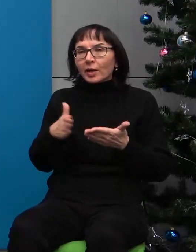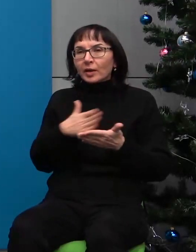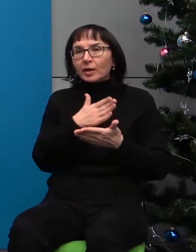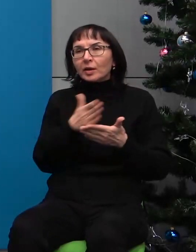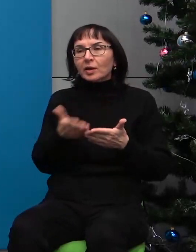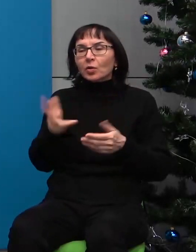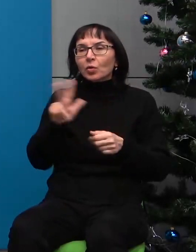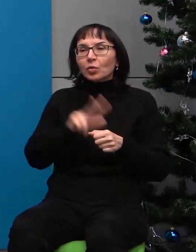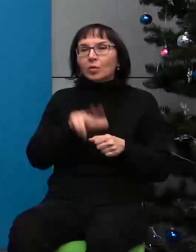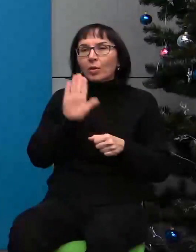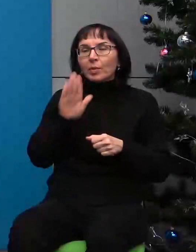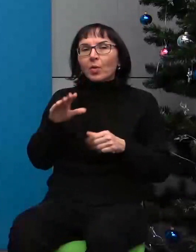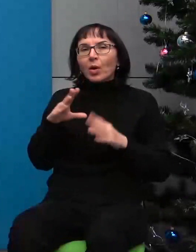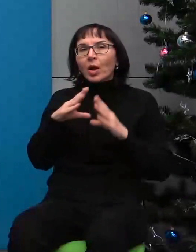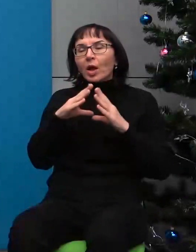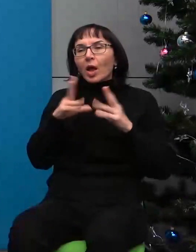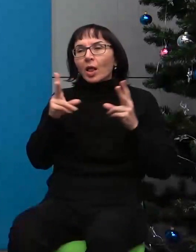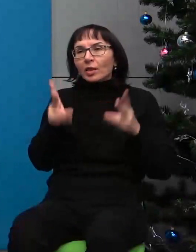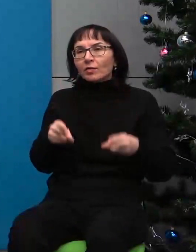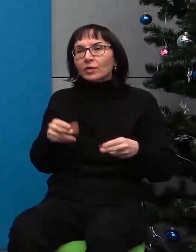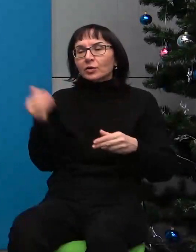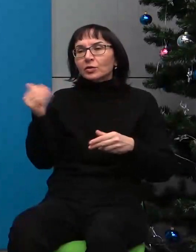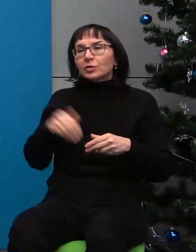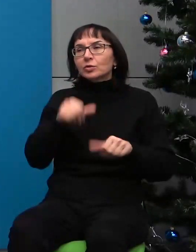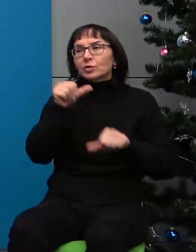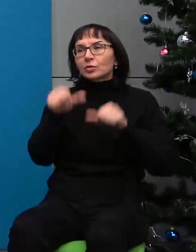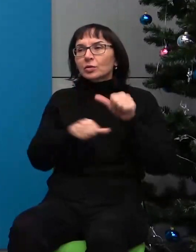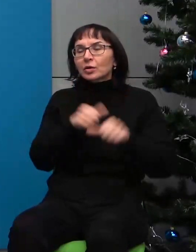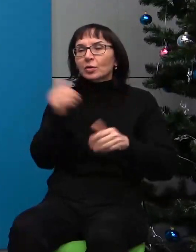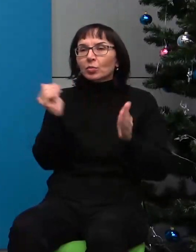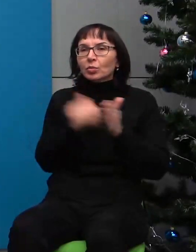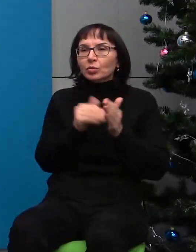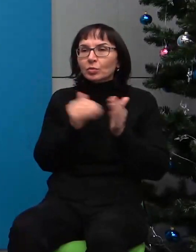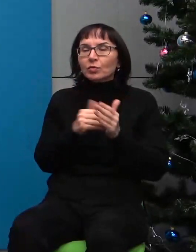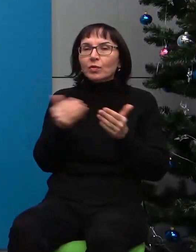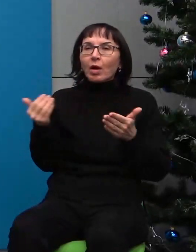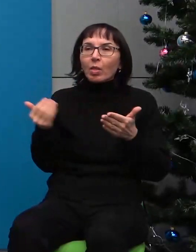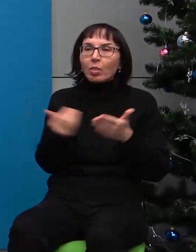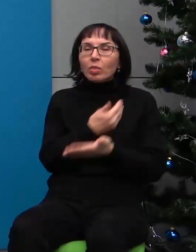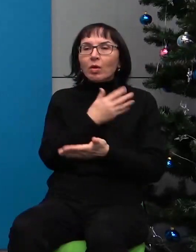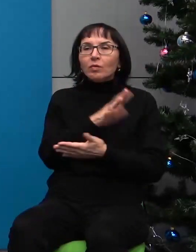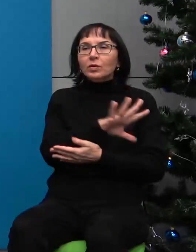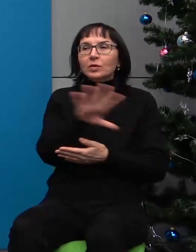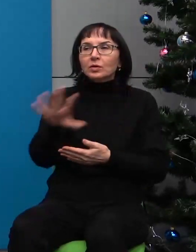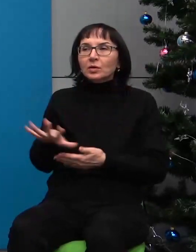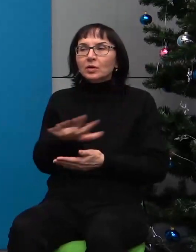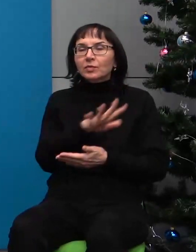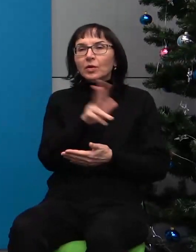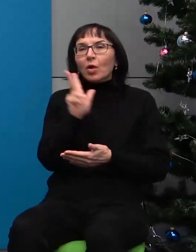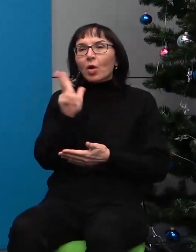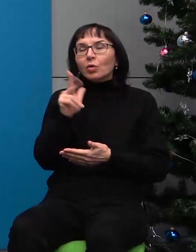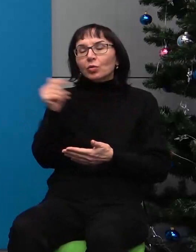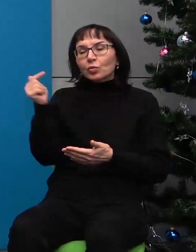potrzebowała nowych przestrzeni, nowych surowców, nowych terenów i ktoś ten musiał zarządzać.